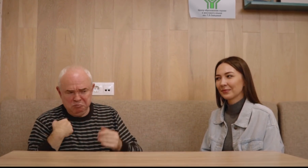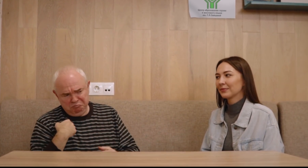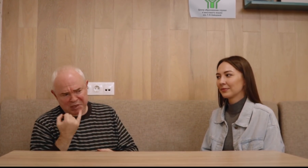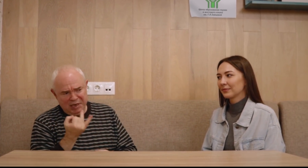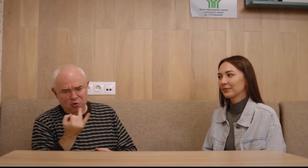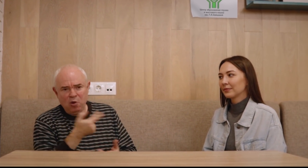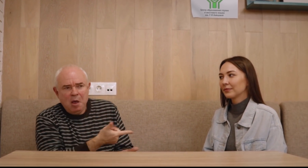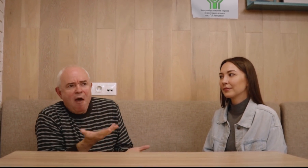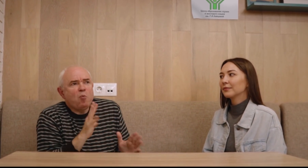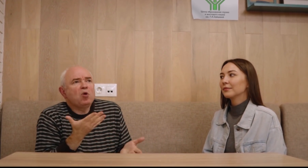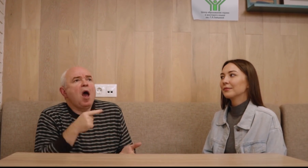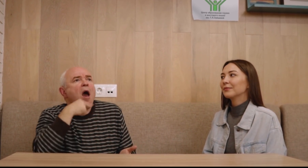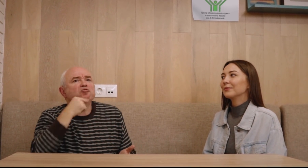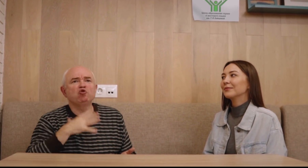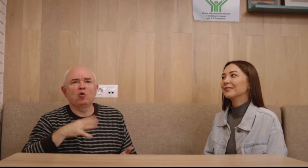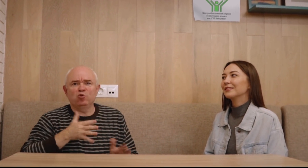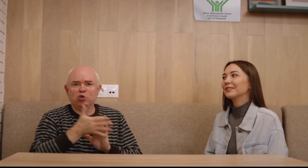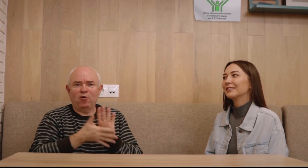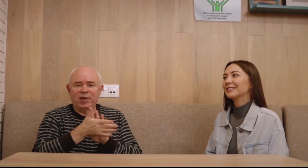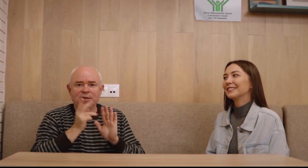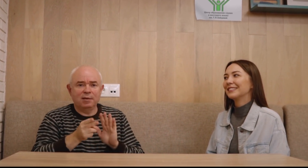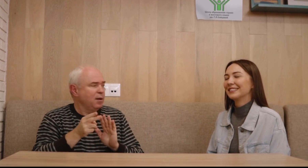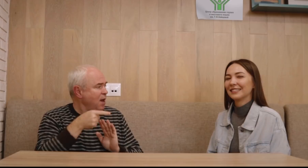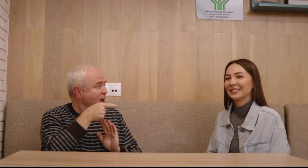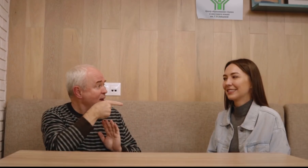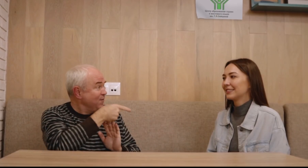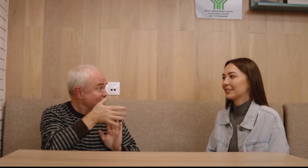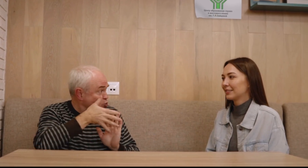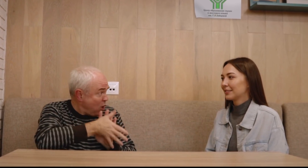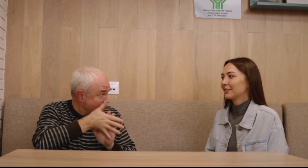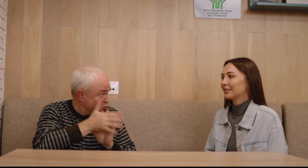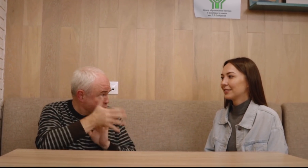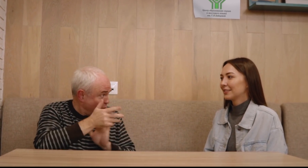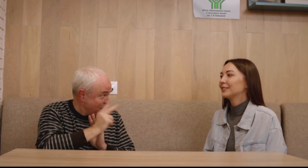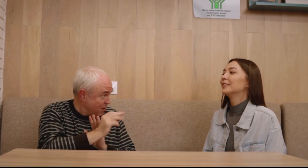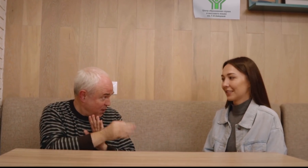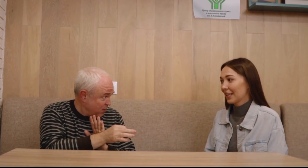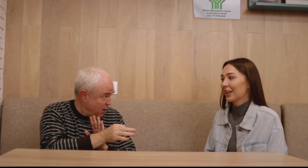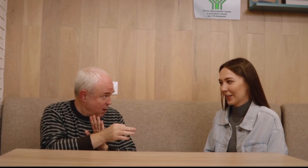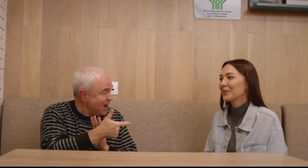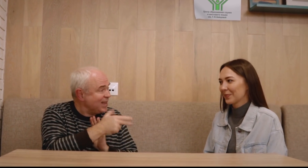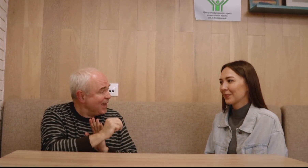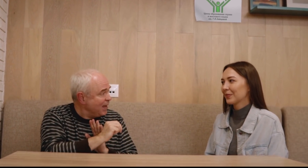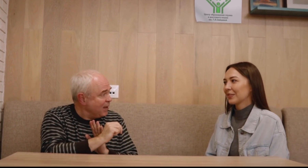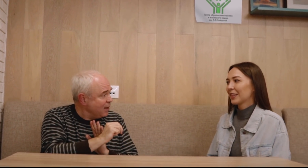Мне стало интересно, зачем слышащему человеку нужен жестовый язык. Вы изучаете жестовый язык, верно? Да. Где?